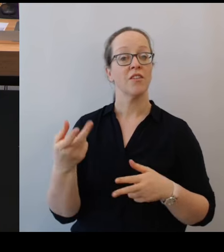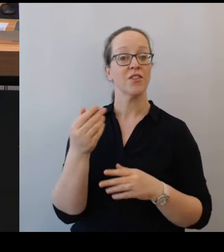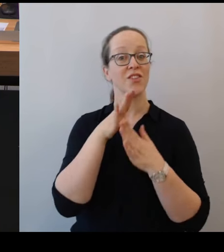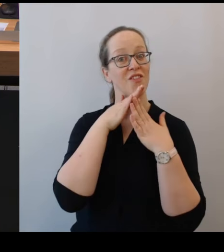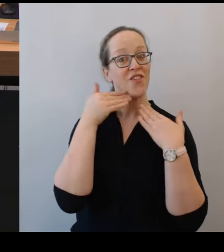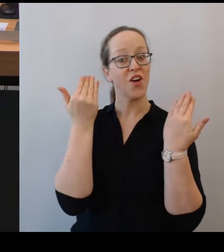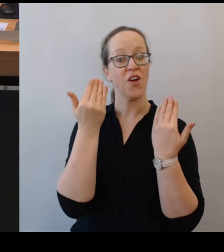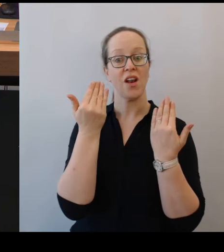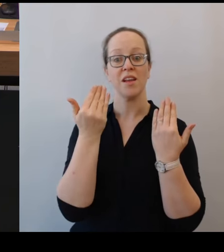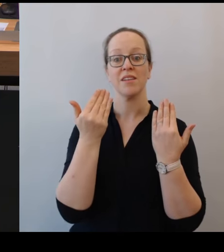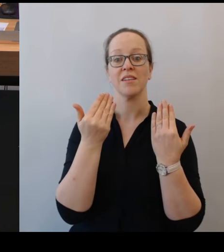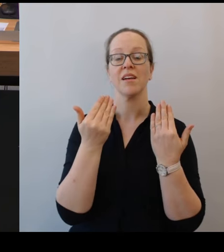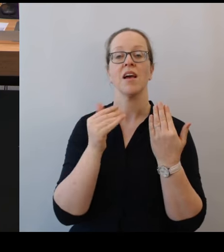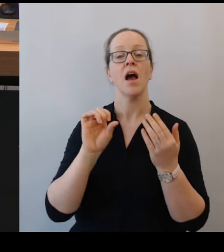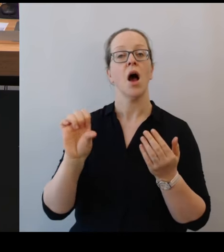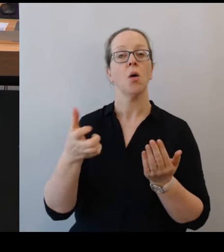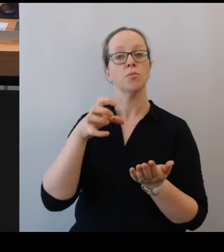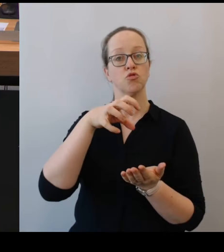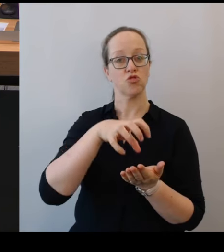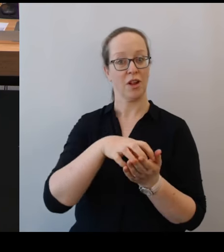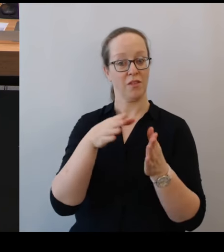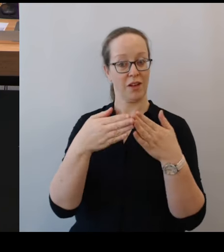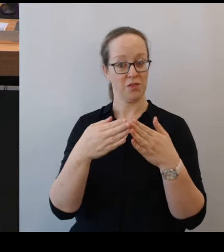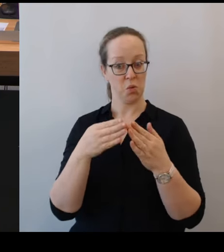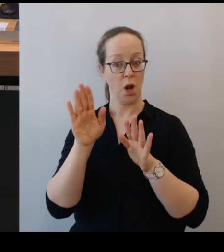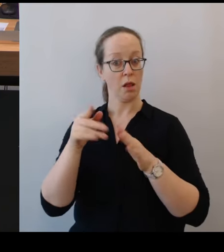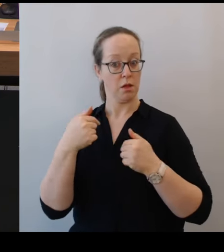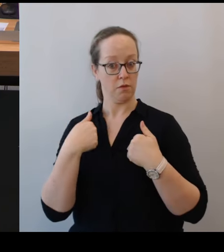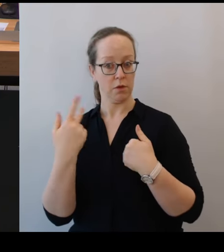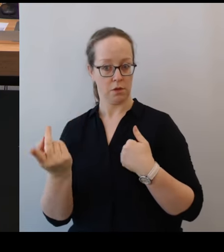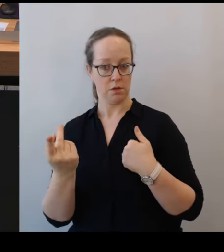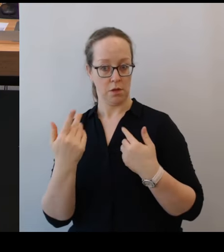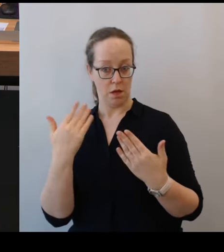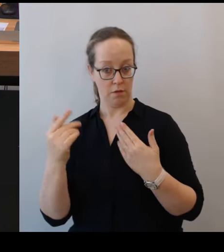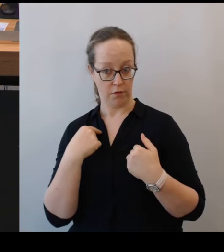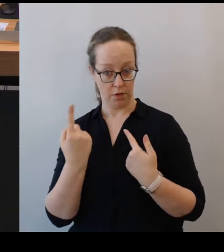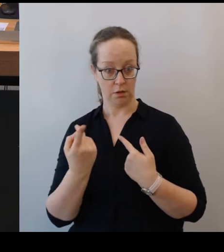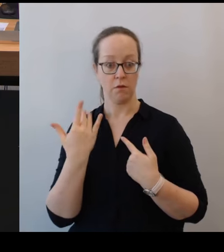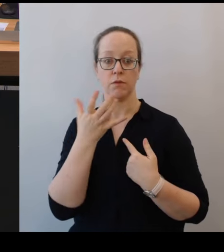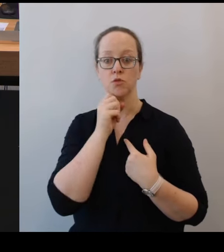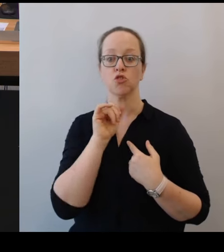den Erfolg der Tourismus-, der Messe- und Kongresswirtschaft.